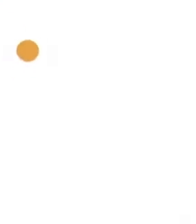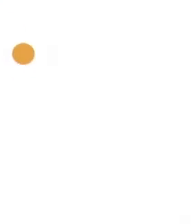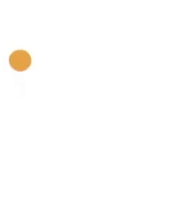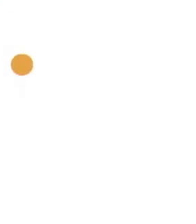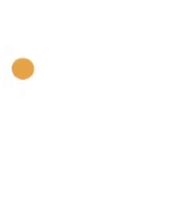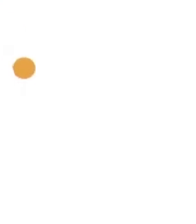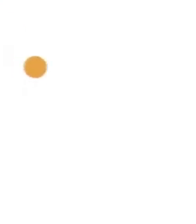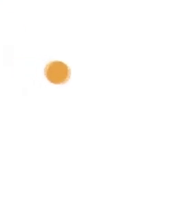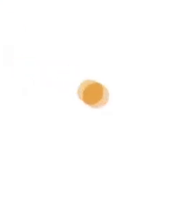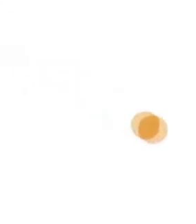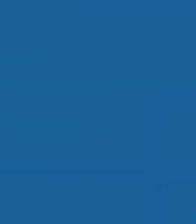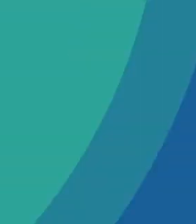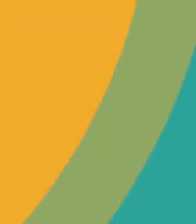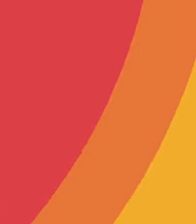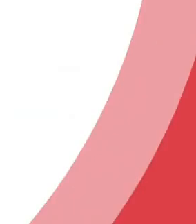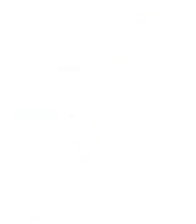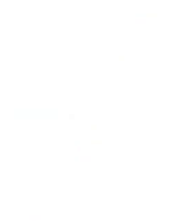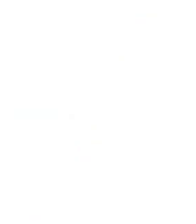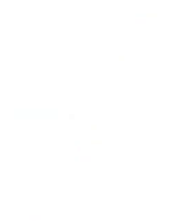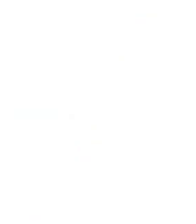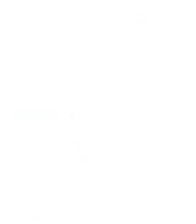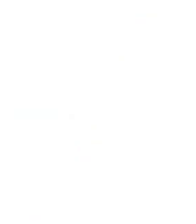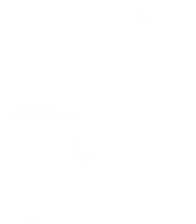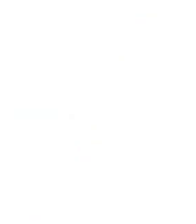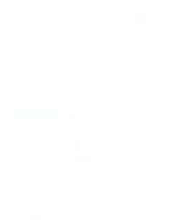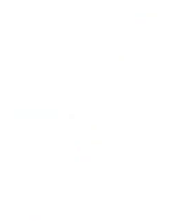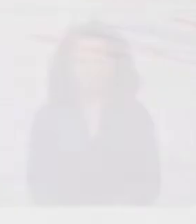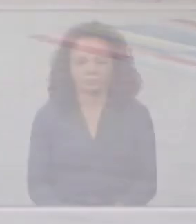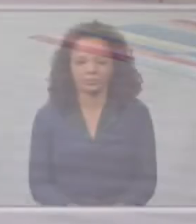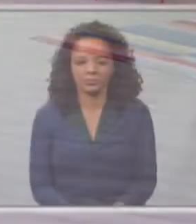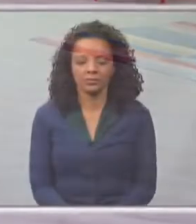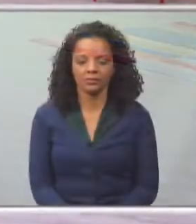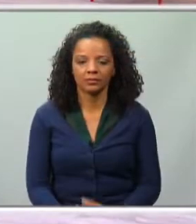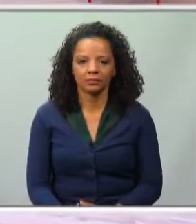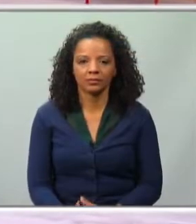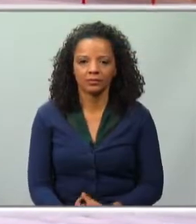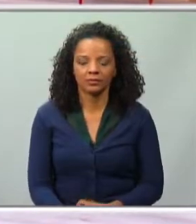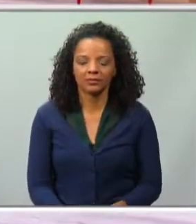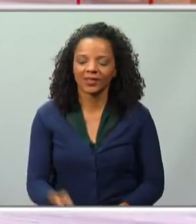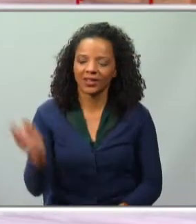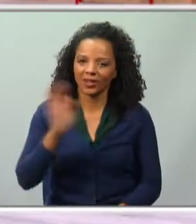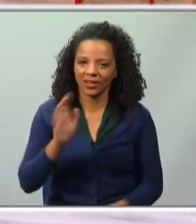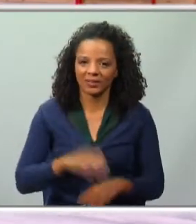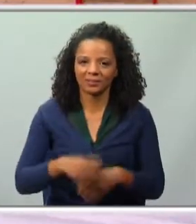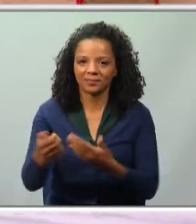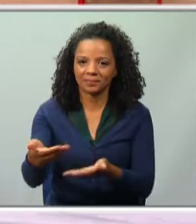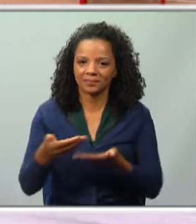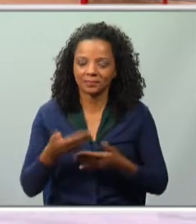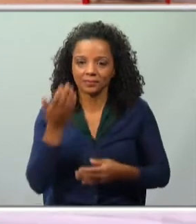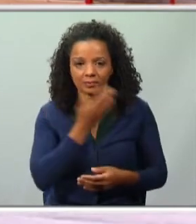[Música] o Olá sejam muito bem vindos a mais um [歌曲]你好，歡迎來到另一個